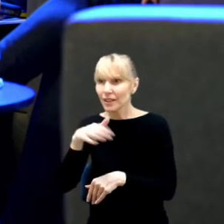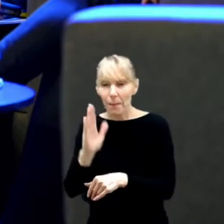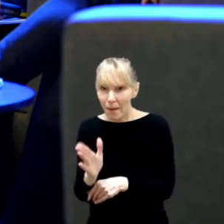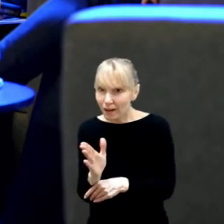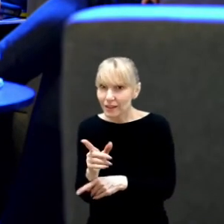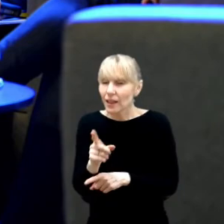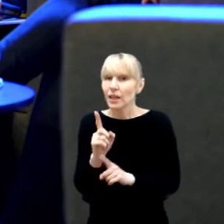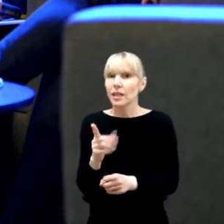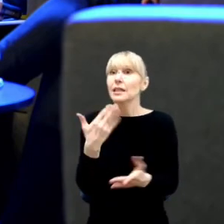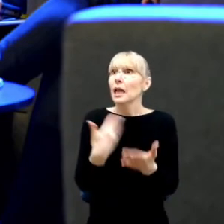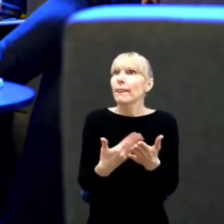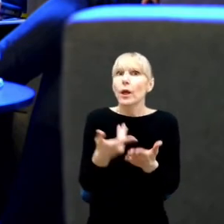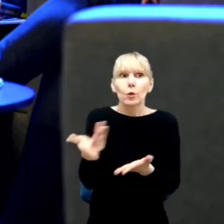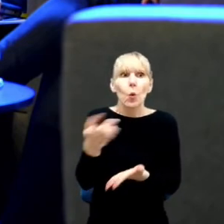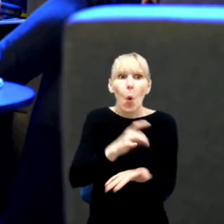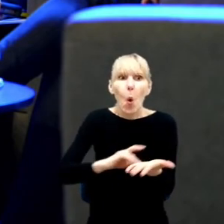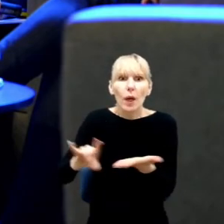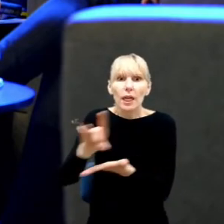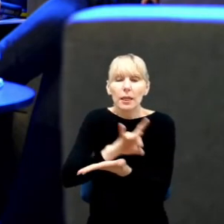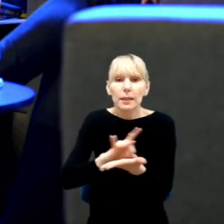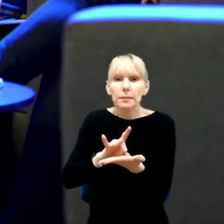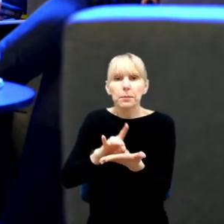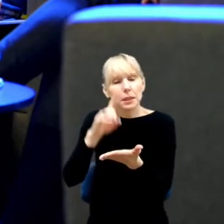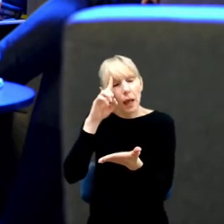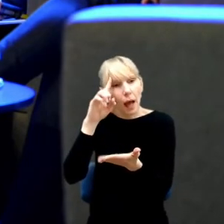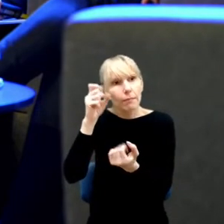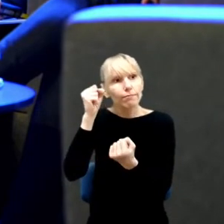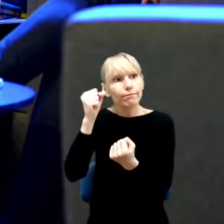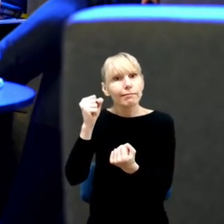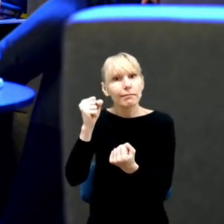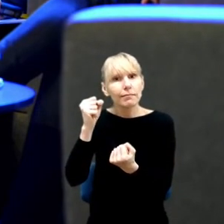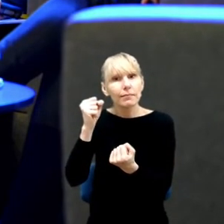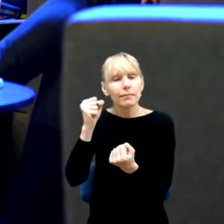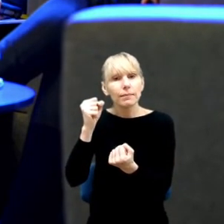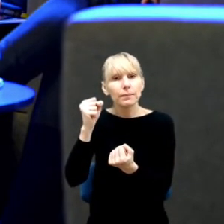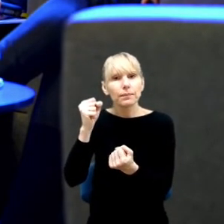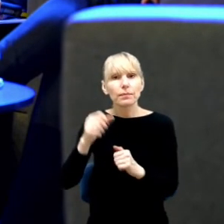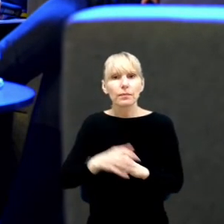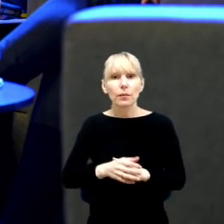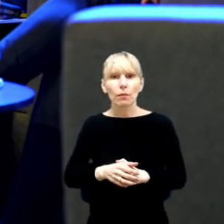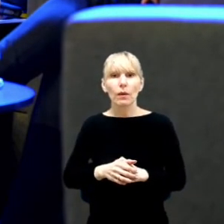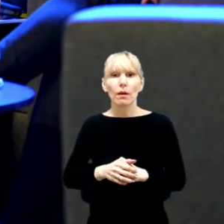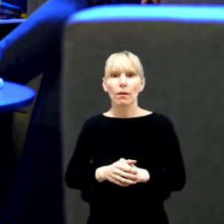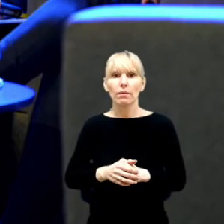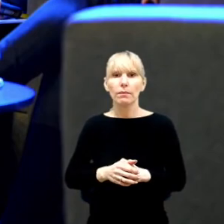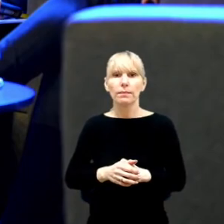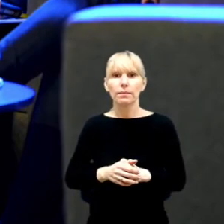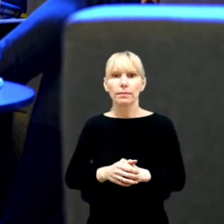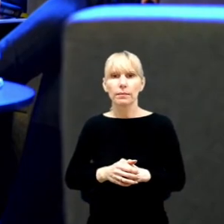Tutaj, to jest, powiedziałabym, modelowo można dopuścić rozszerzenie aktywności